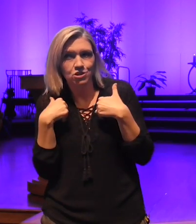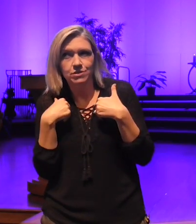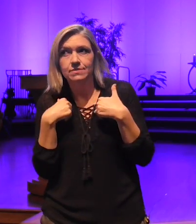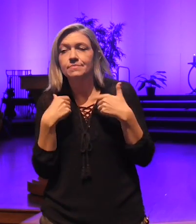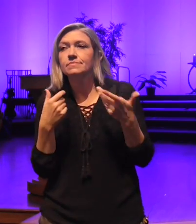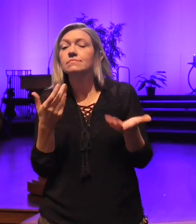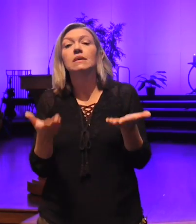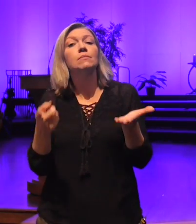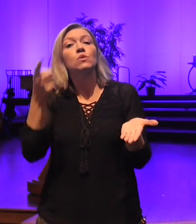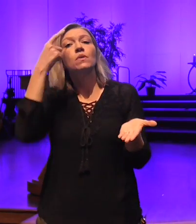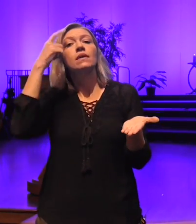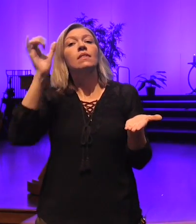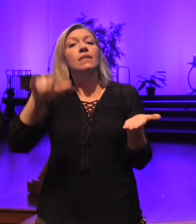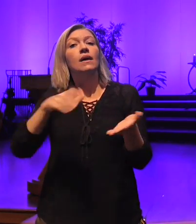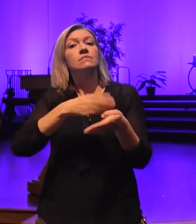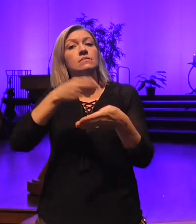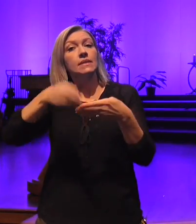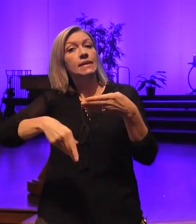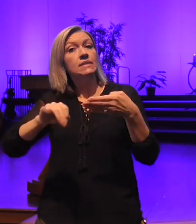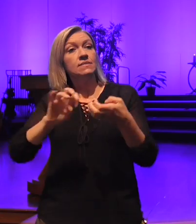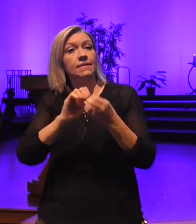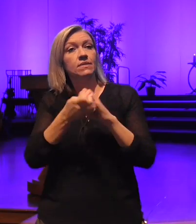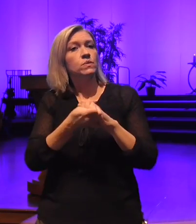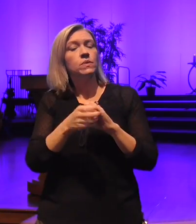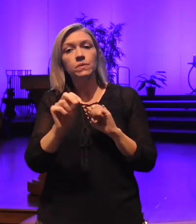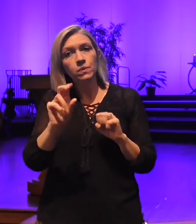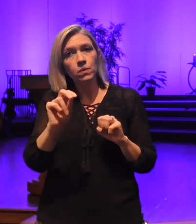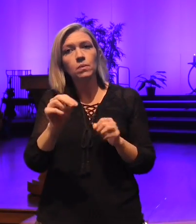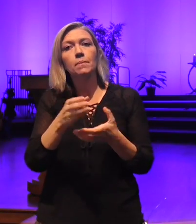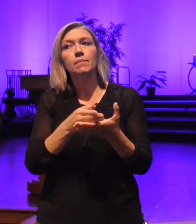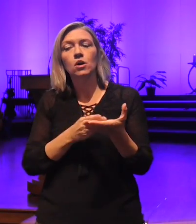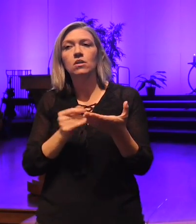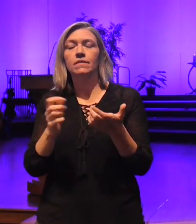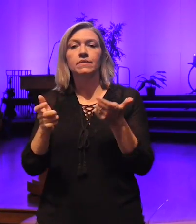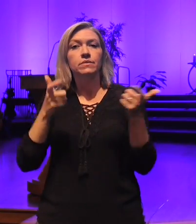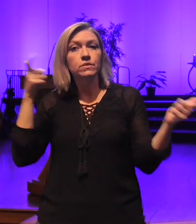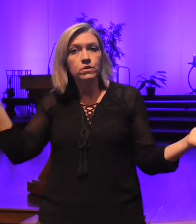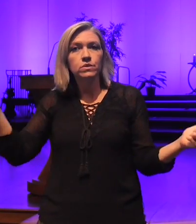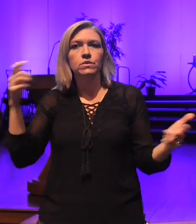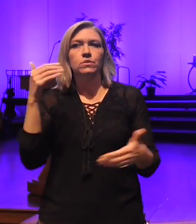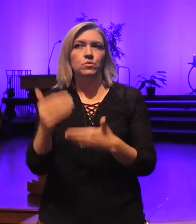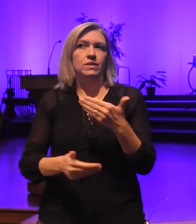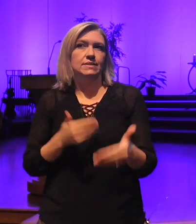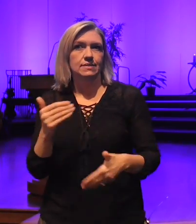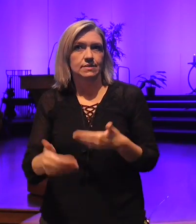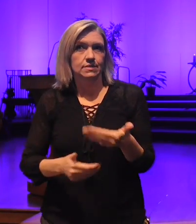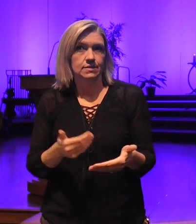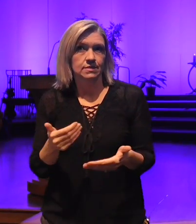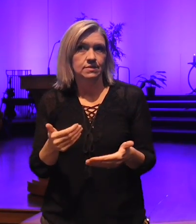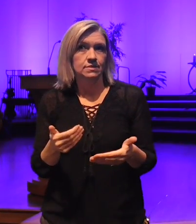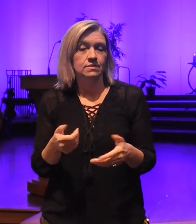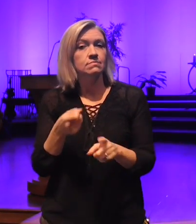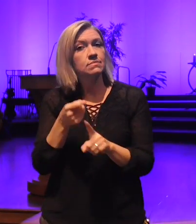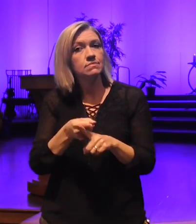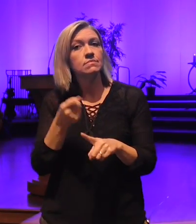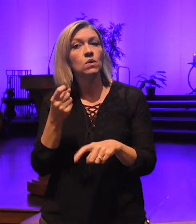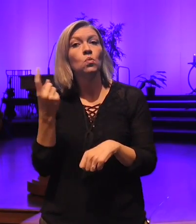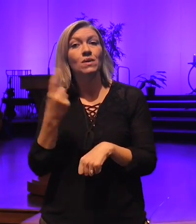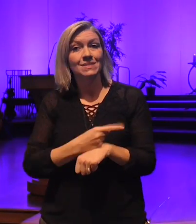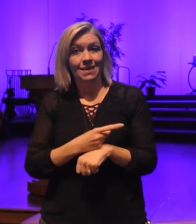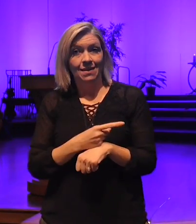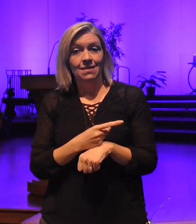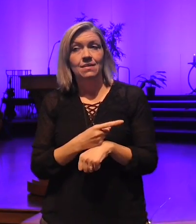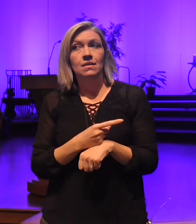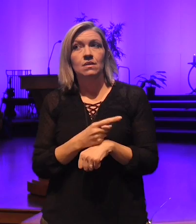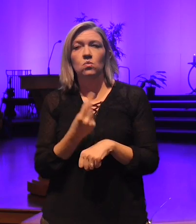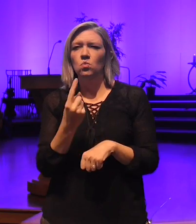el final de la evolución, pero en realidad fue parte de un proceso más amplio porque un día, cierto bicho raro